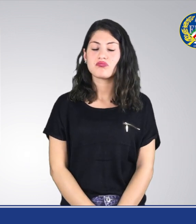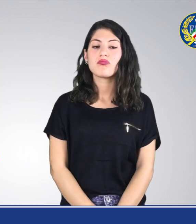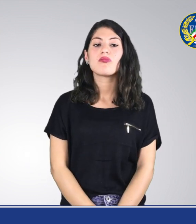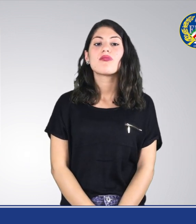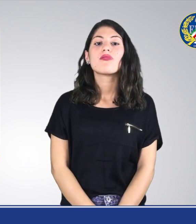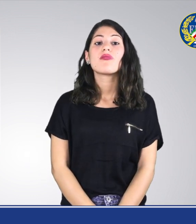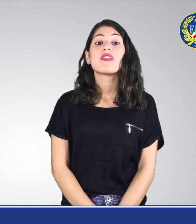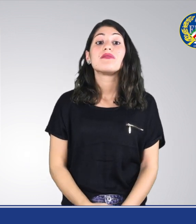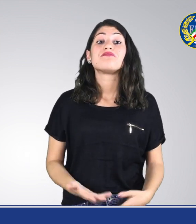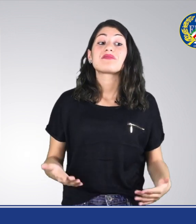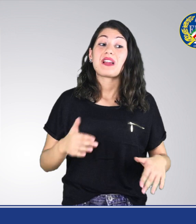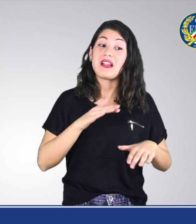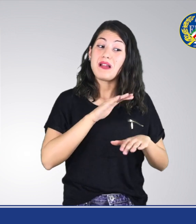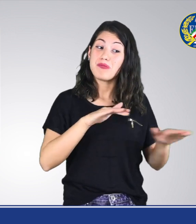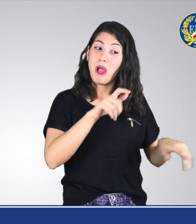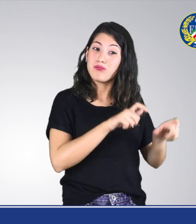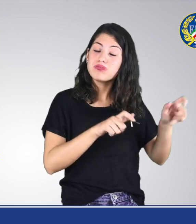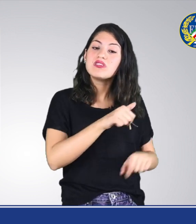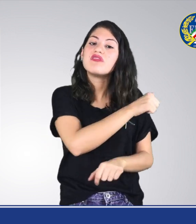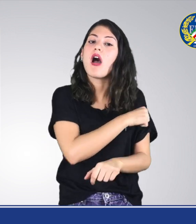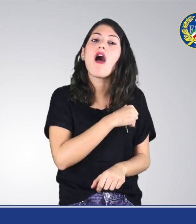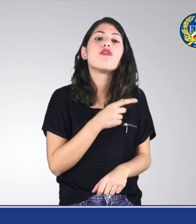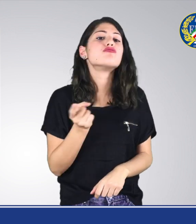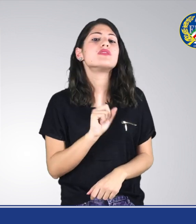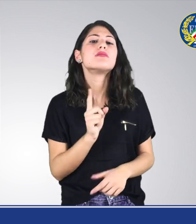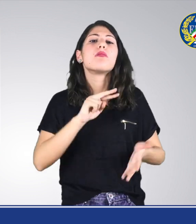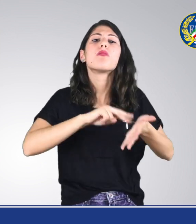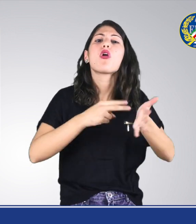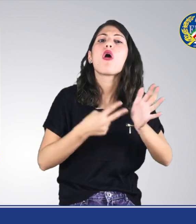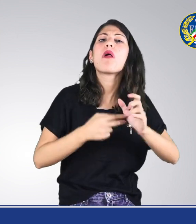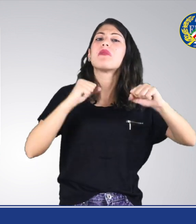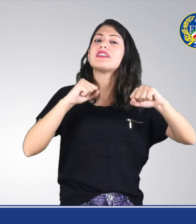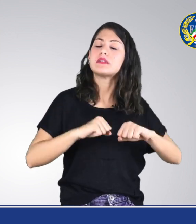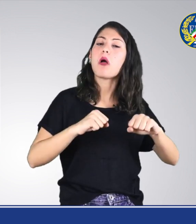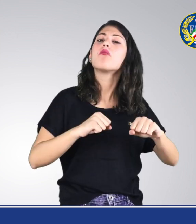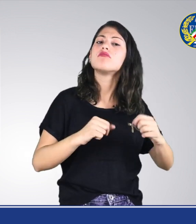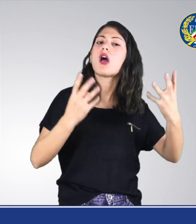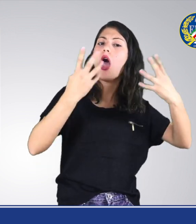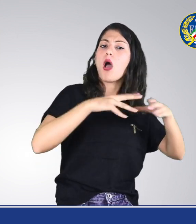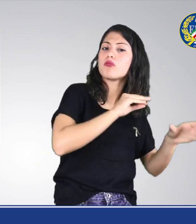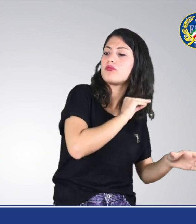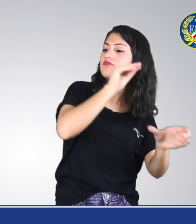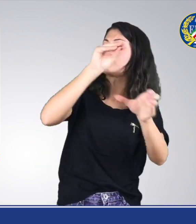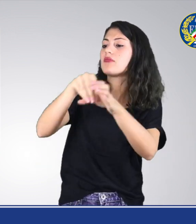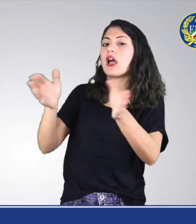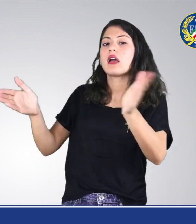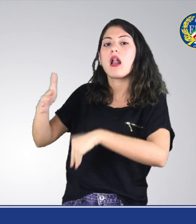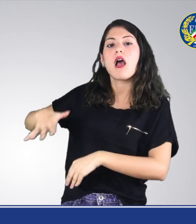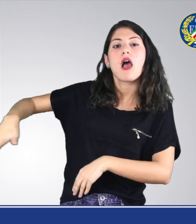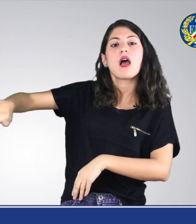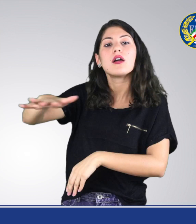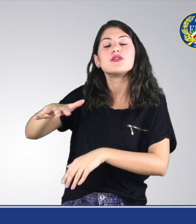I minori non vaccinabili per ragioni di salute sono inseriti in classi nelle quali sono